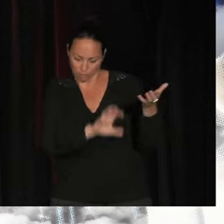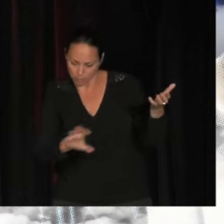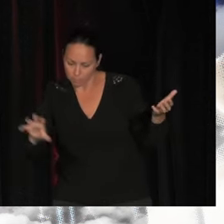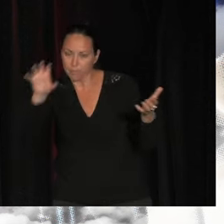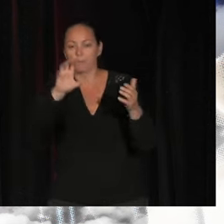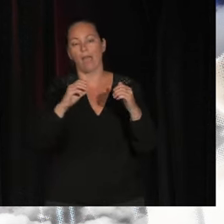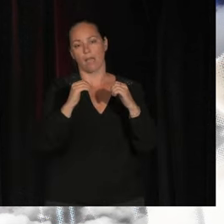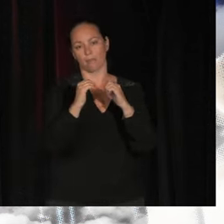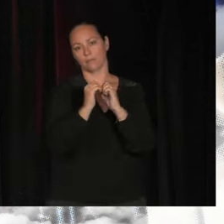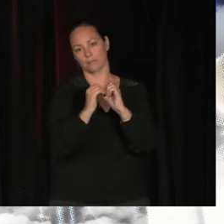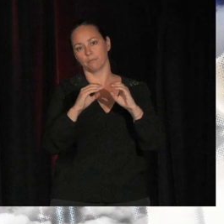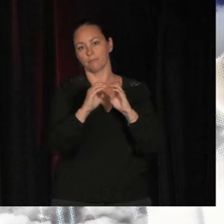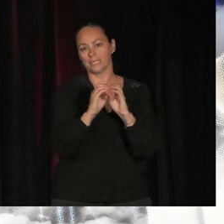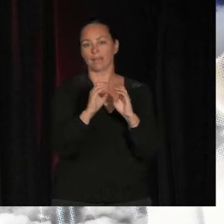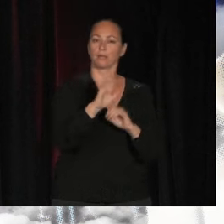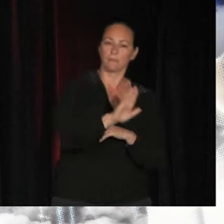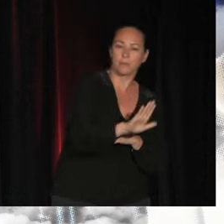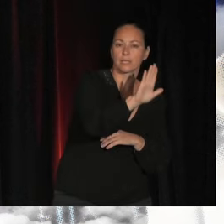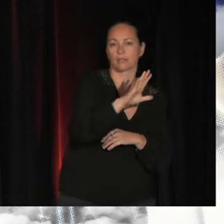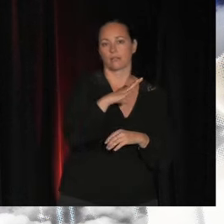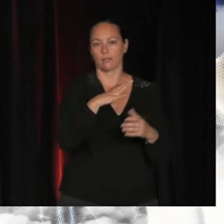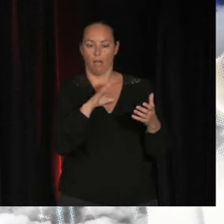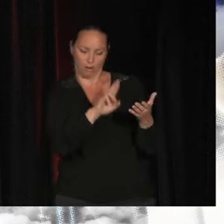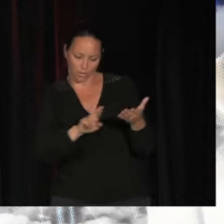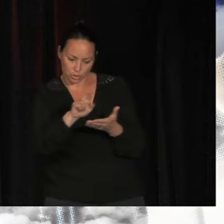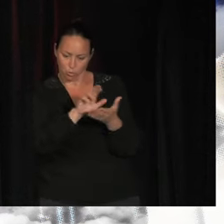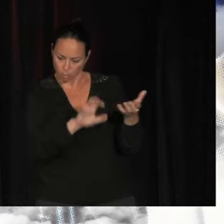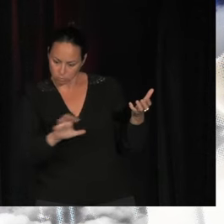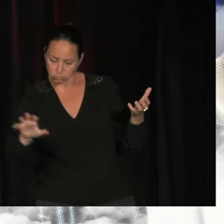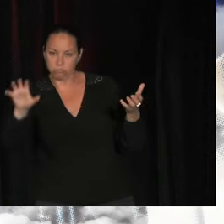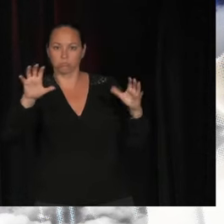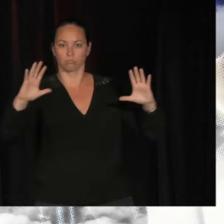donc il y a quand même vraiment ce travail esthétique, les différentes régions qui étaient quand même plutôt canon.